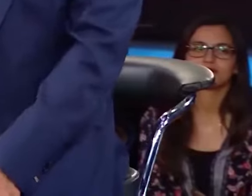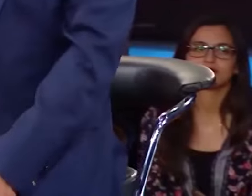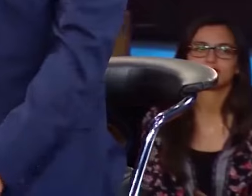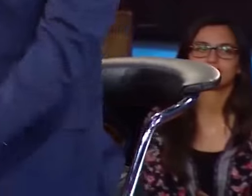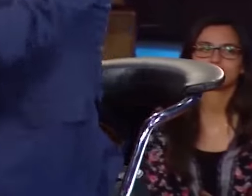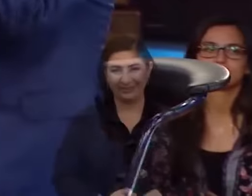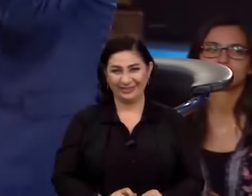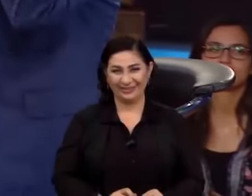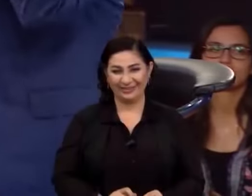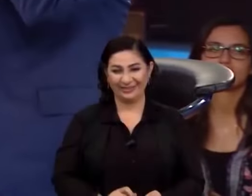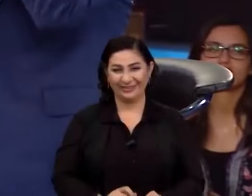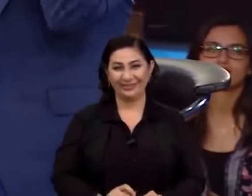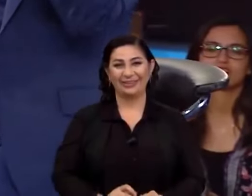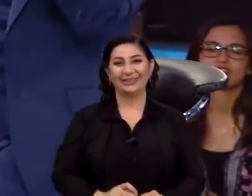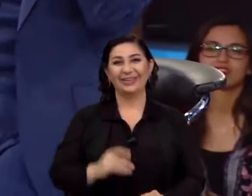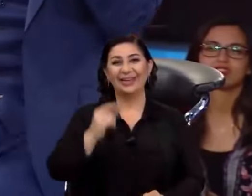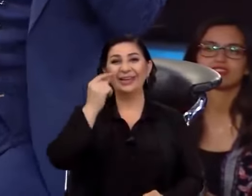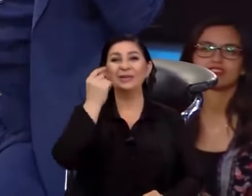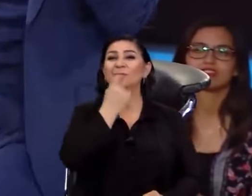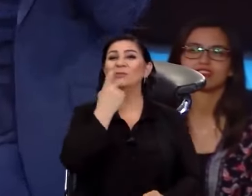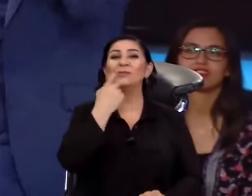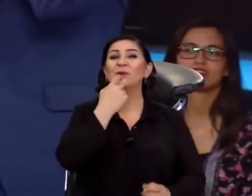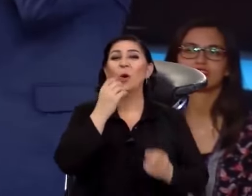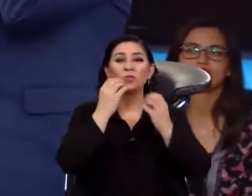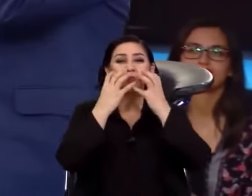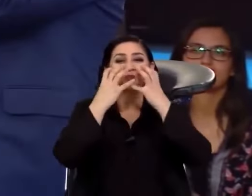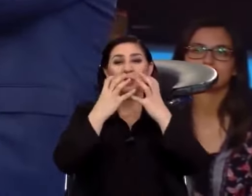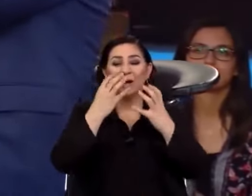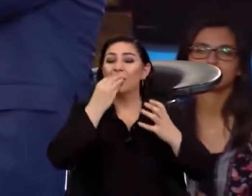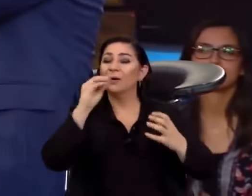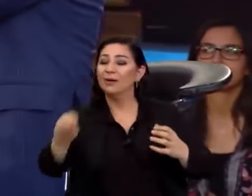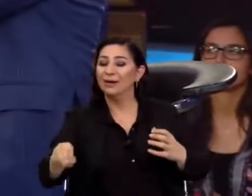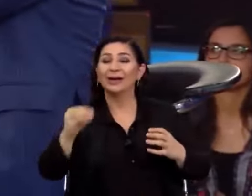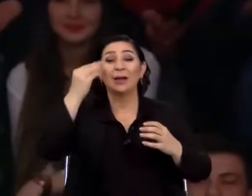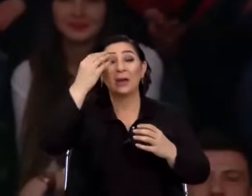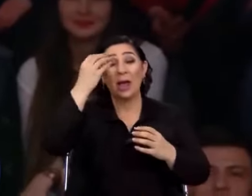çıkarsınlar E buraya sıktır dıkları dudaklarına şuralara Elmacık kemiği